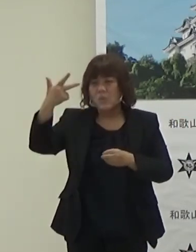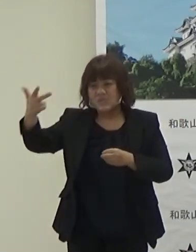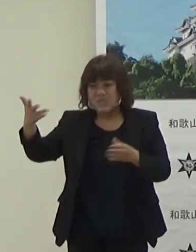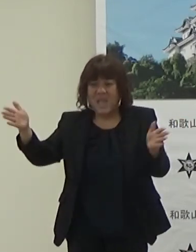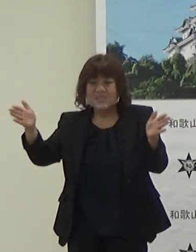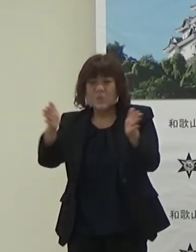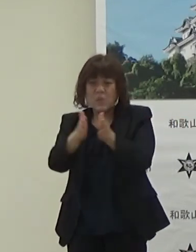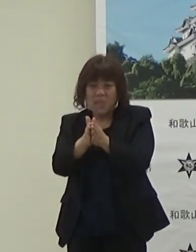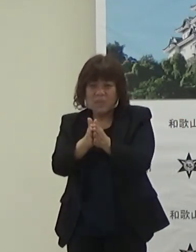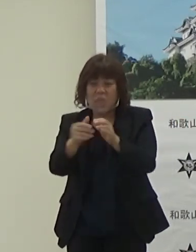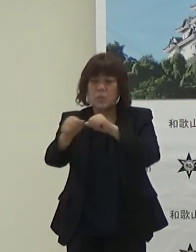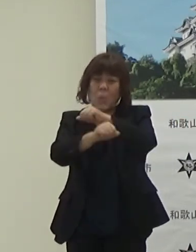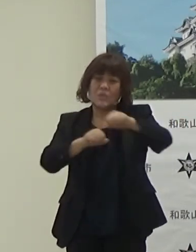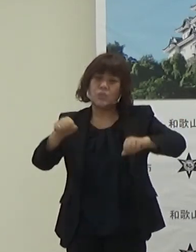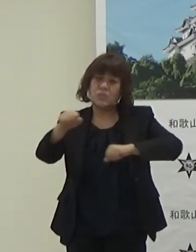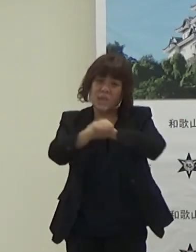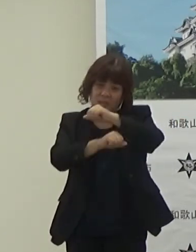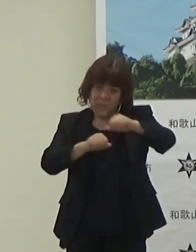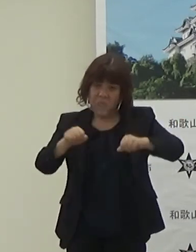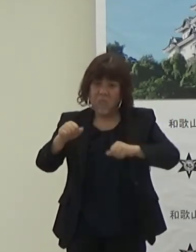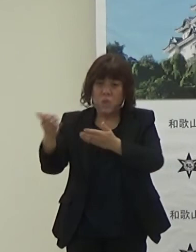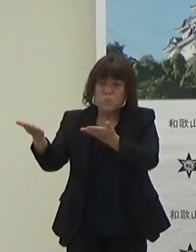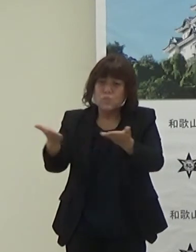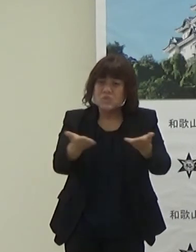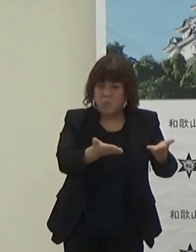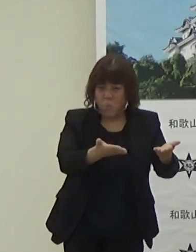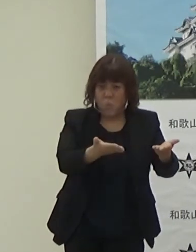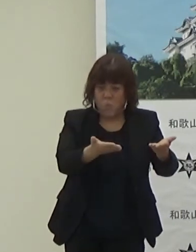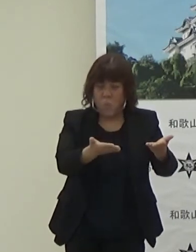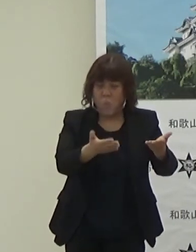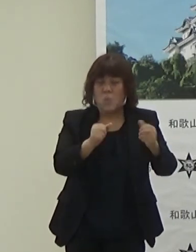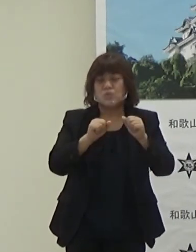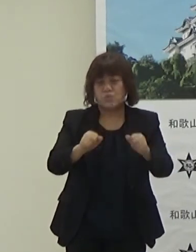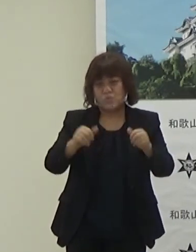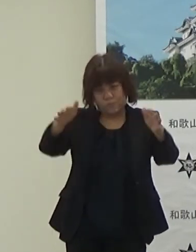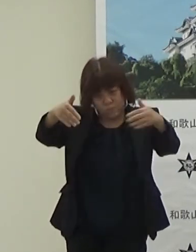取り組んでいって誘致をできるだけ多くすると